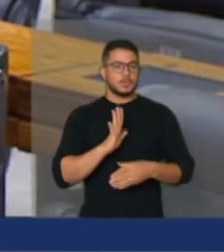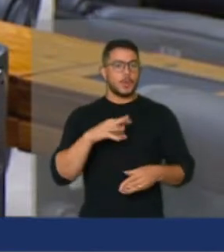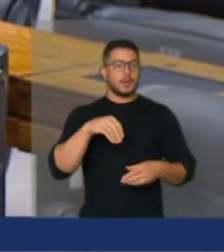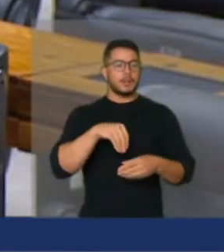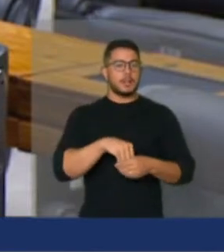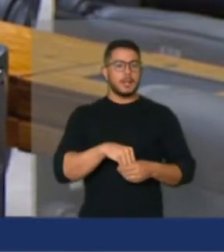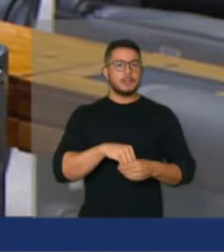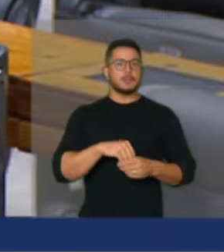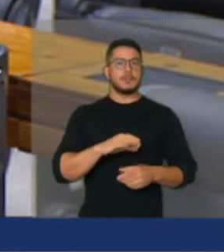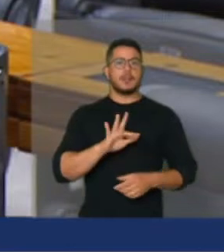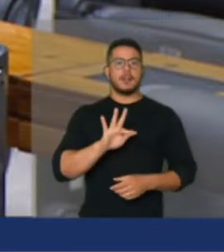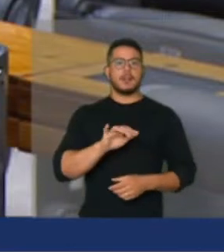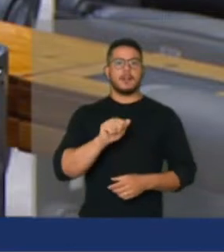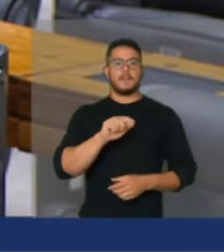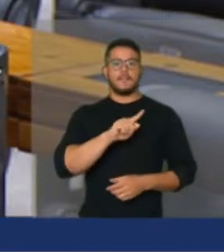MINISTÉRIO PÚBLICO... TERÁ QUE ANALISAR TODAS ESSAS